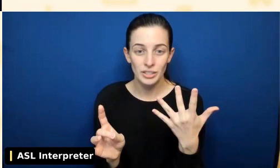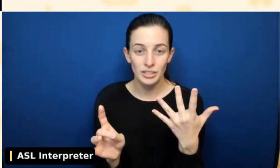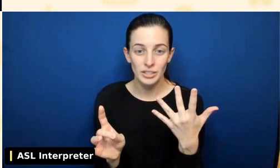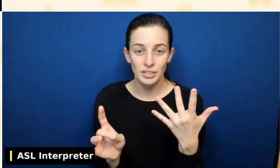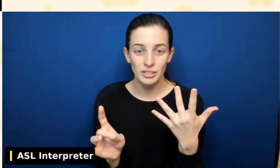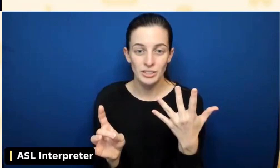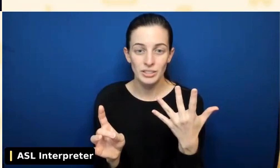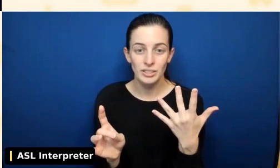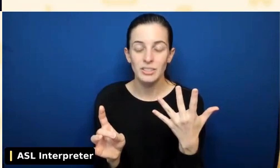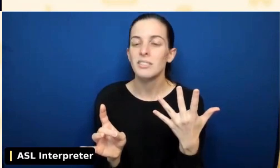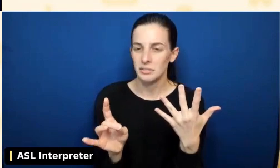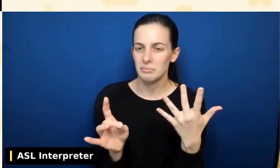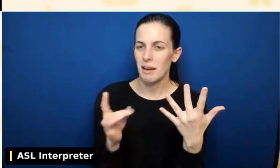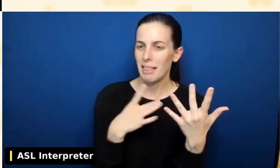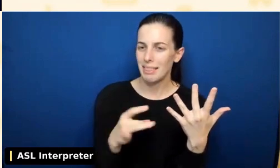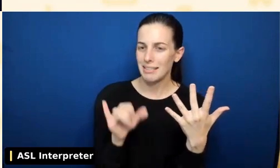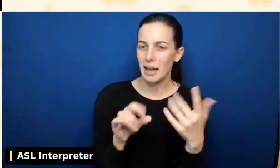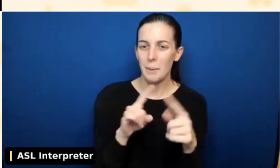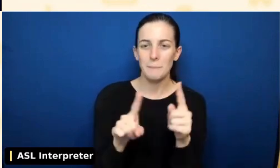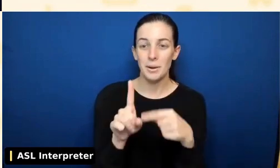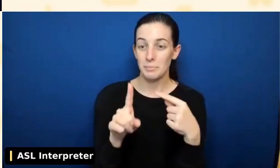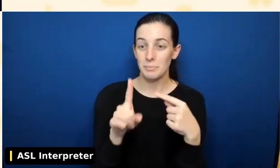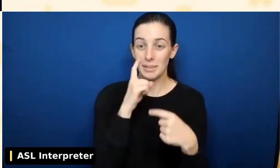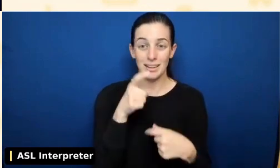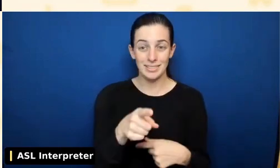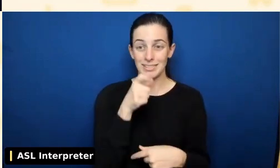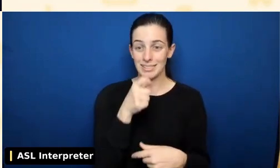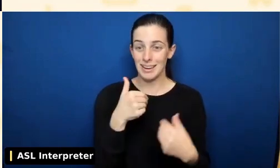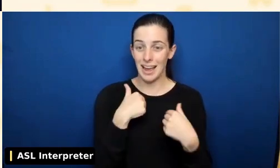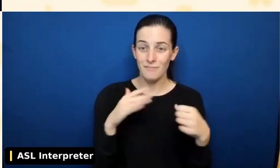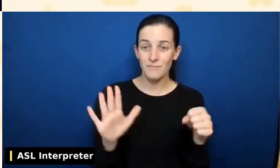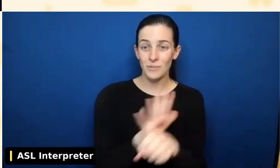Me gustó, pero como no tenía soporte completo, no quería usarlo.